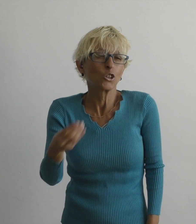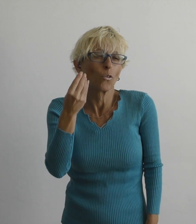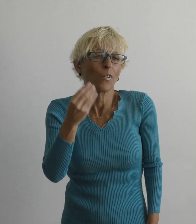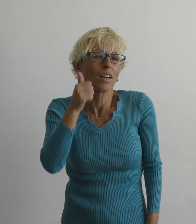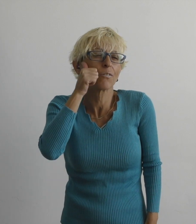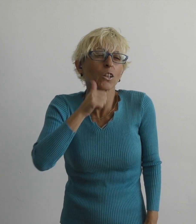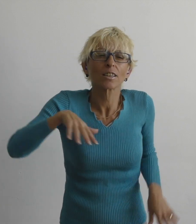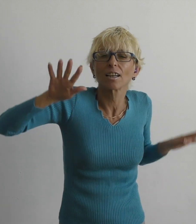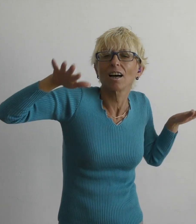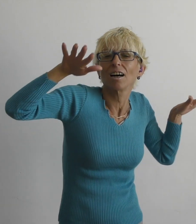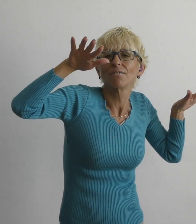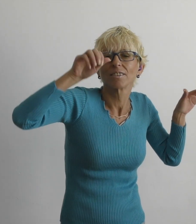והיא טובה לבנת כנף